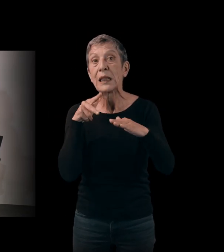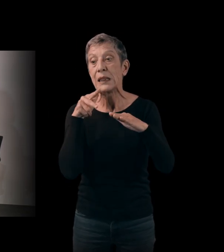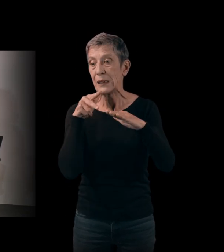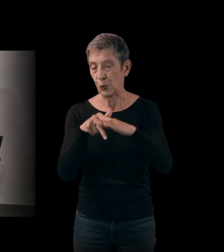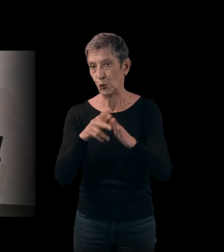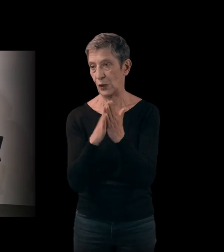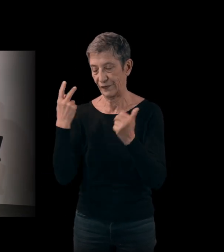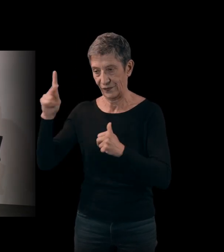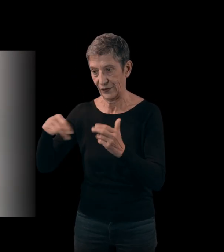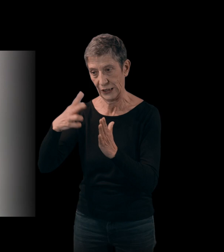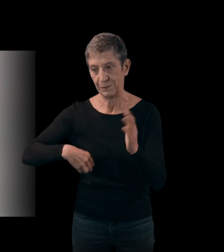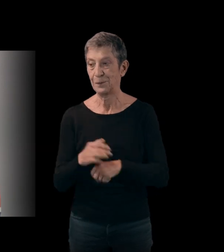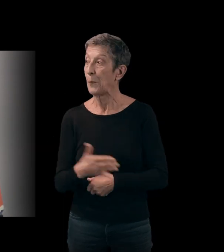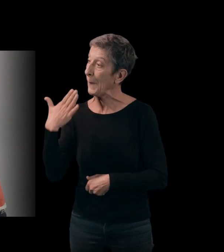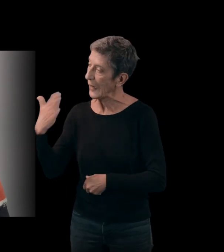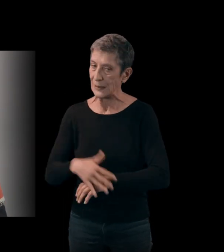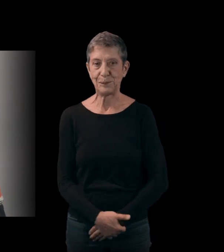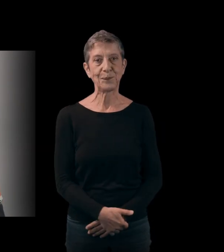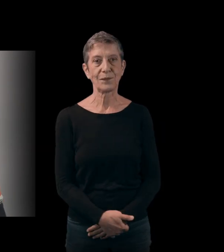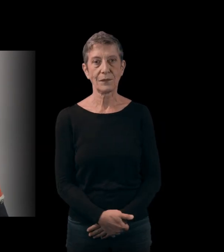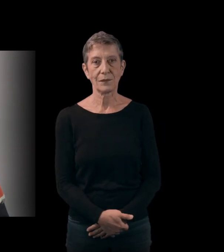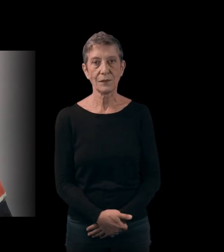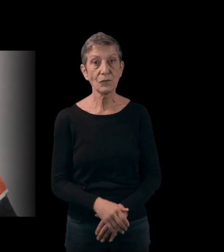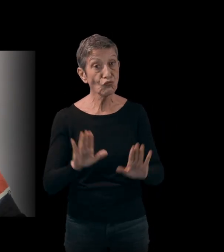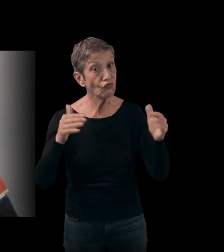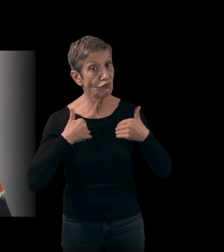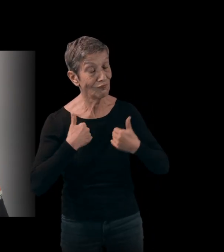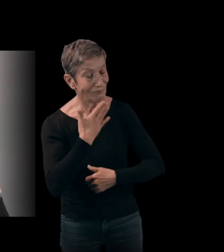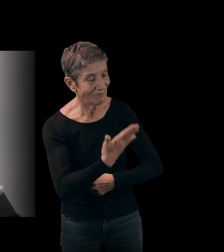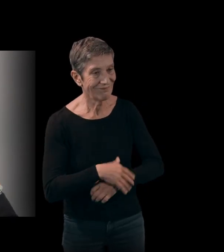Taille des arbres". Merci Fabien. C'est moi qui vous remercie. Bonjour.